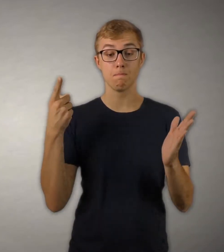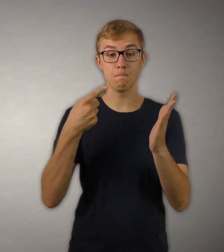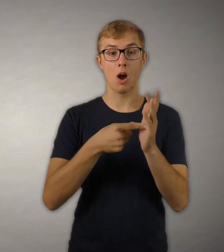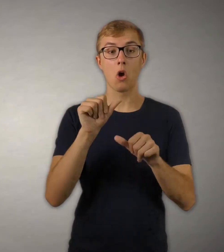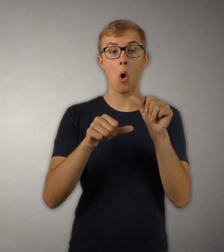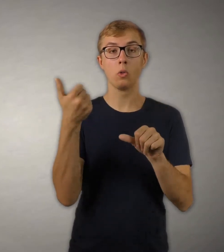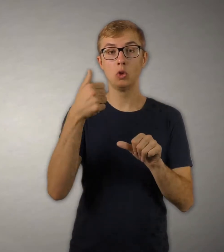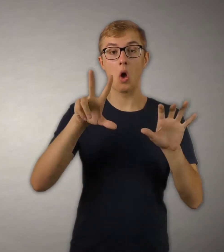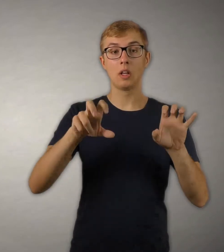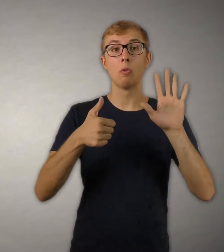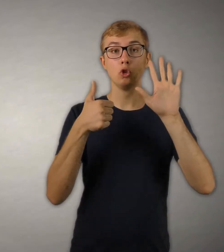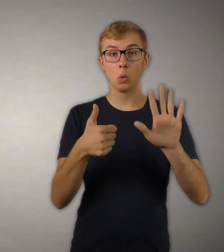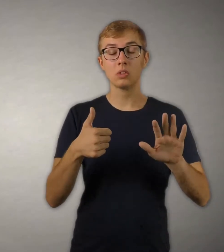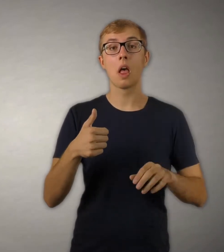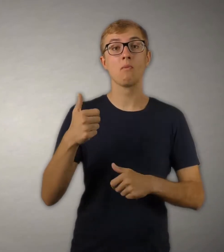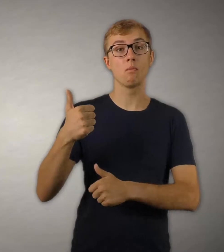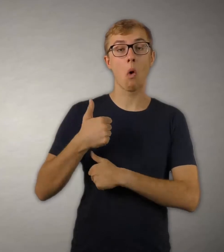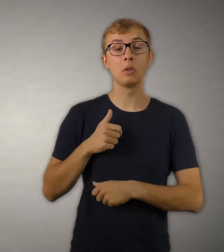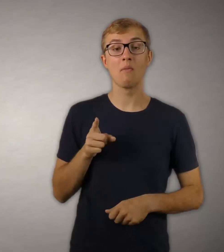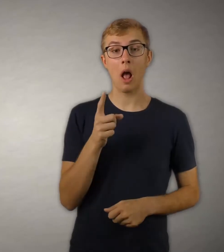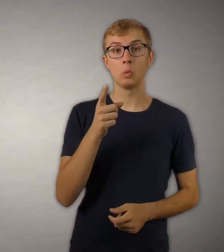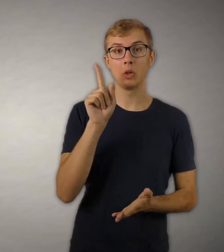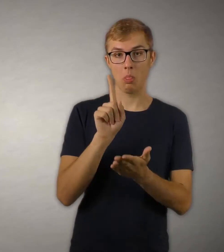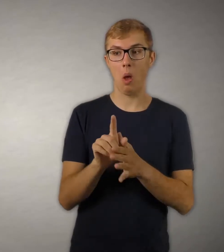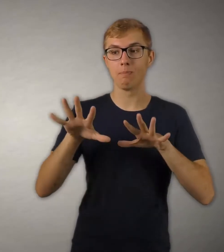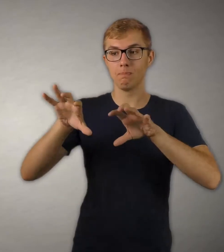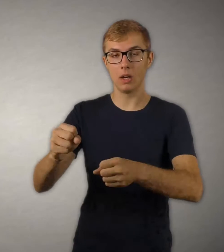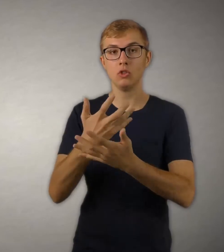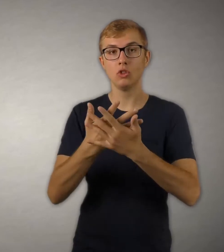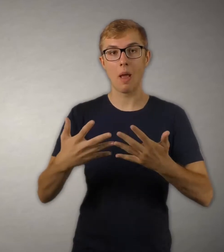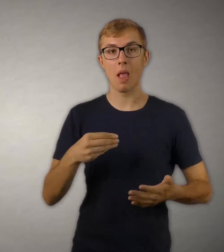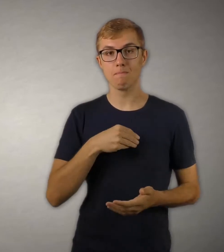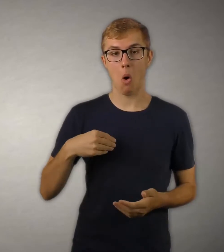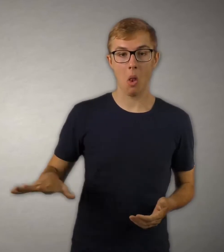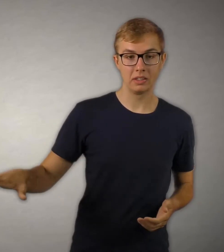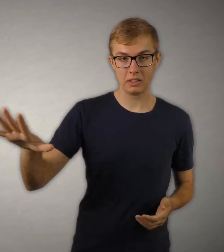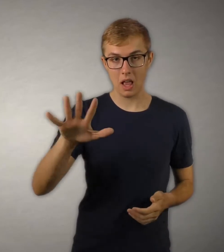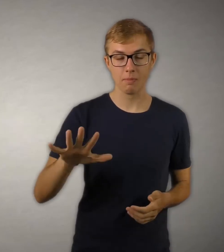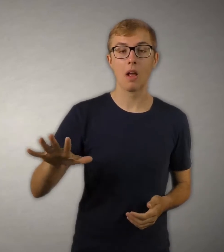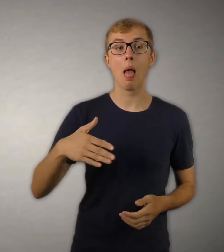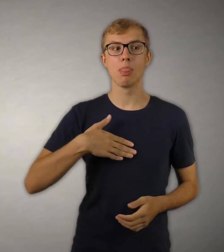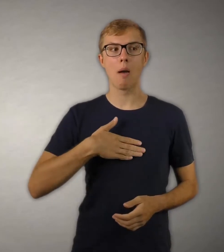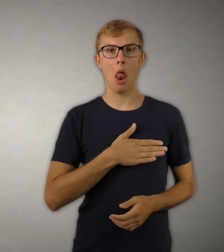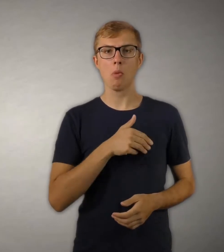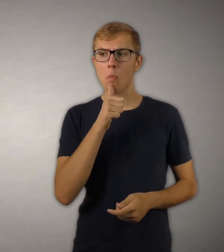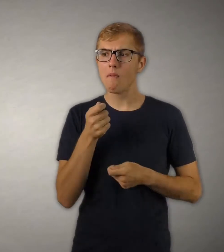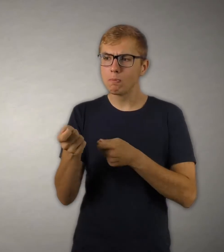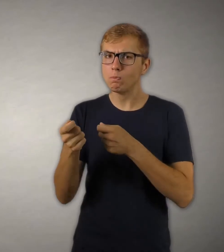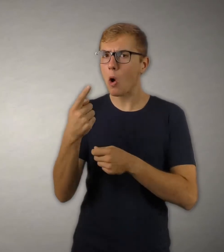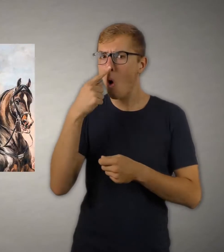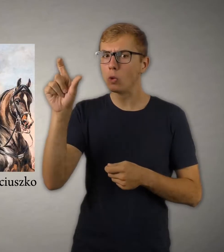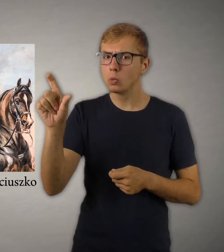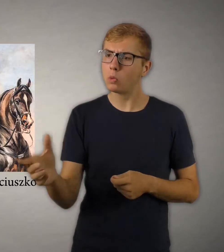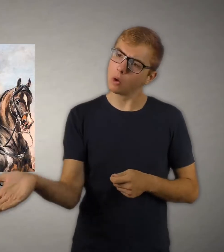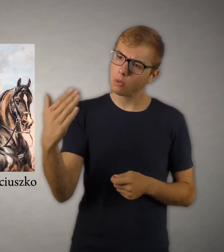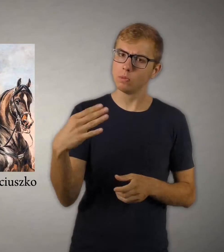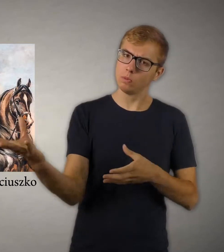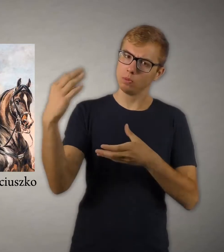Gdy wojska francuskie wkroczyły na ziemie polskie w 1806 roku Napoleon próbował namówić Kościuszkę,